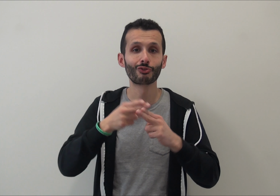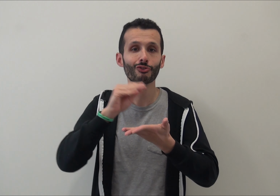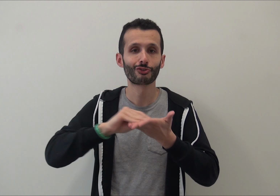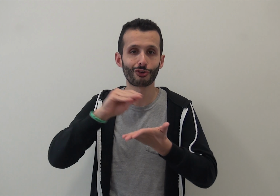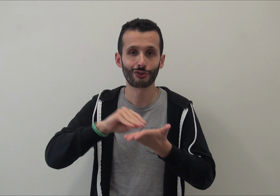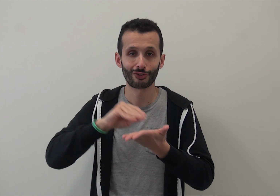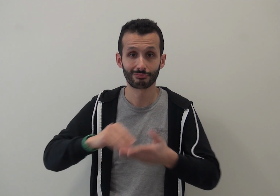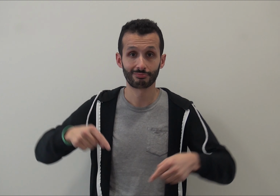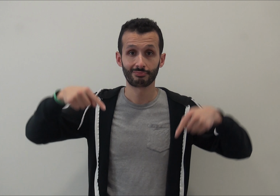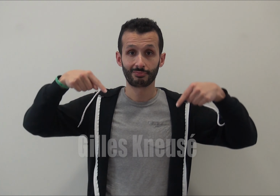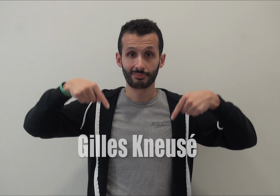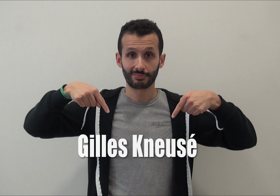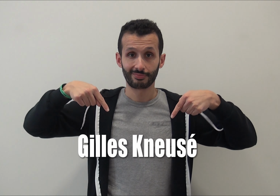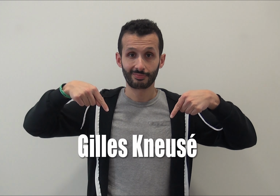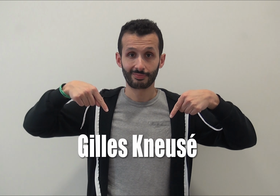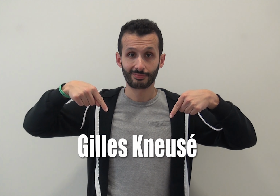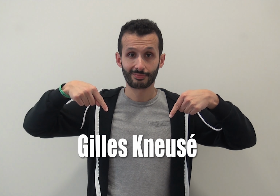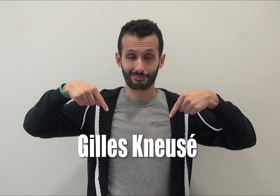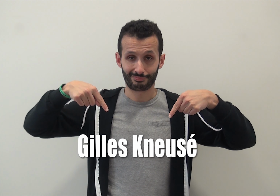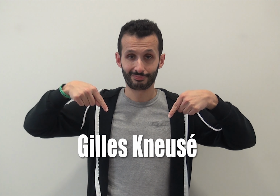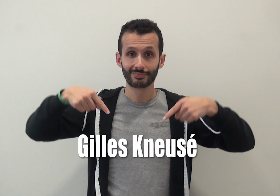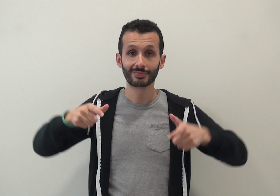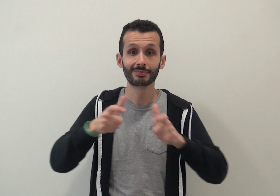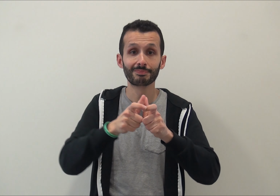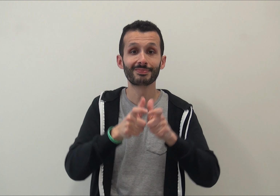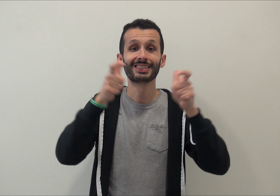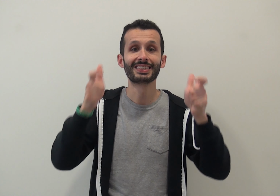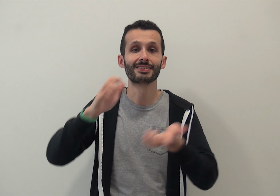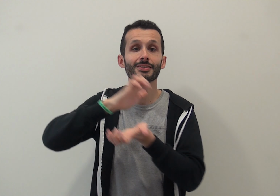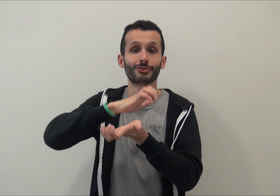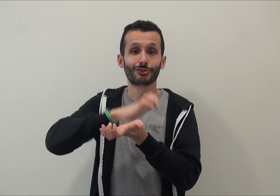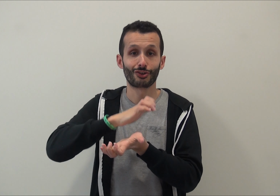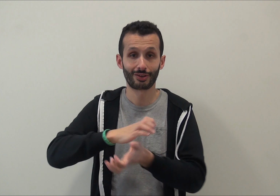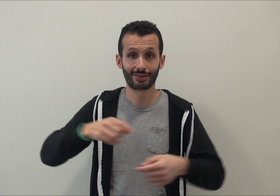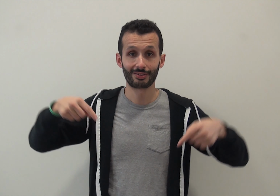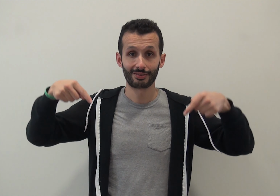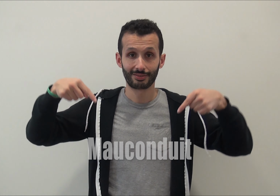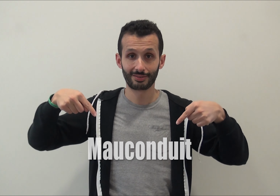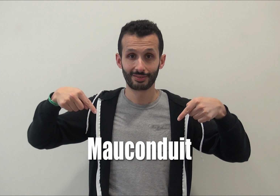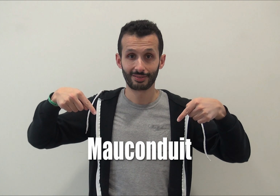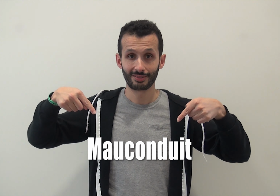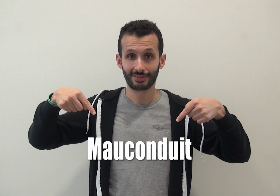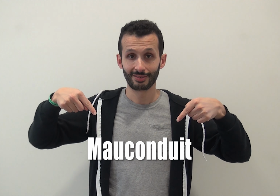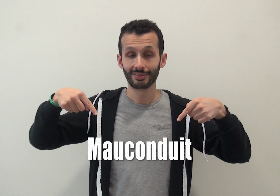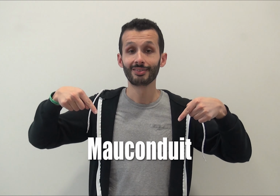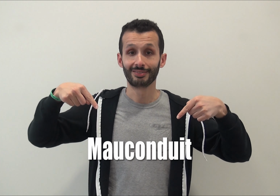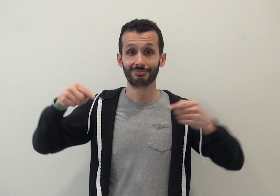de l'auteur Gilles Kneusé aux éditions du Mauconduit.